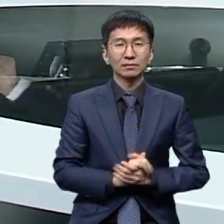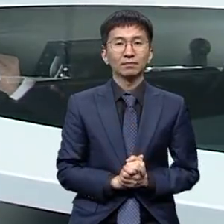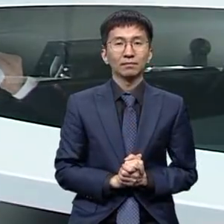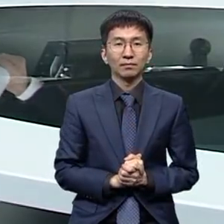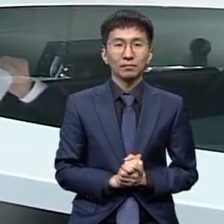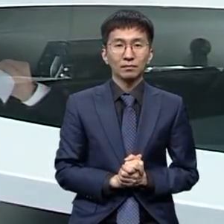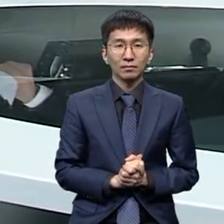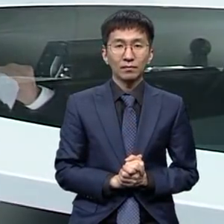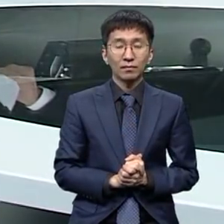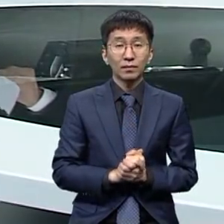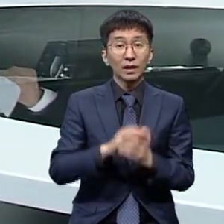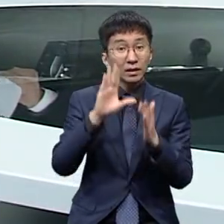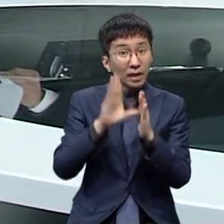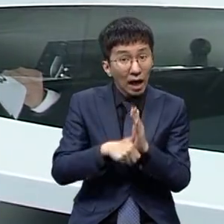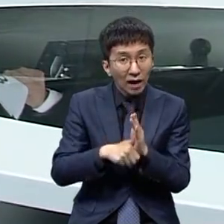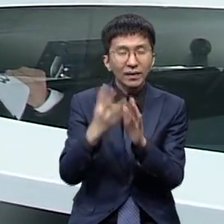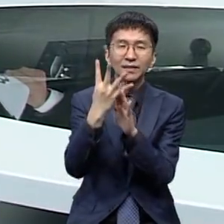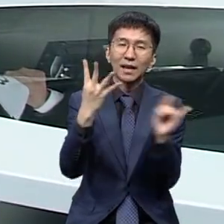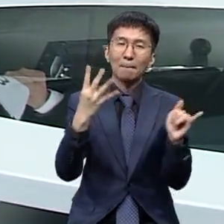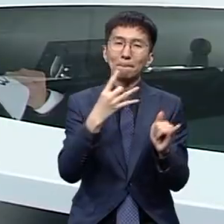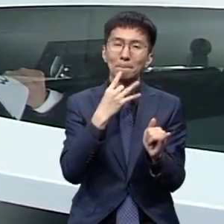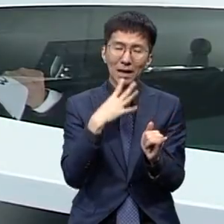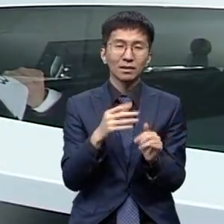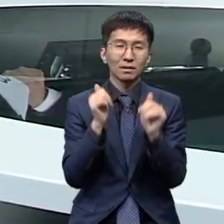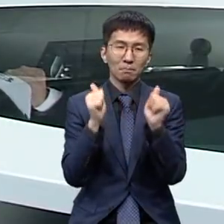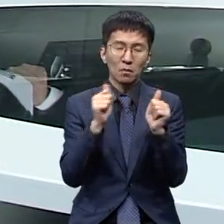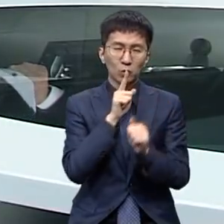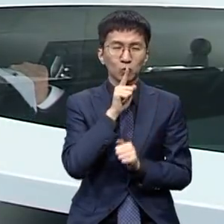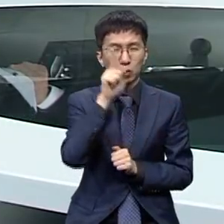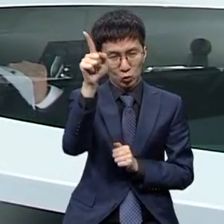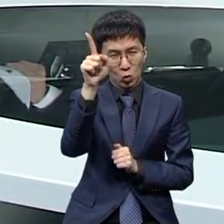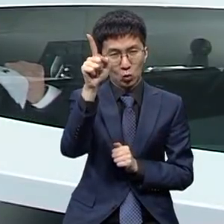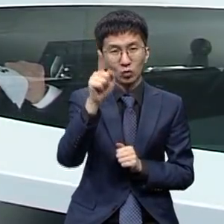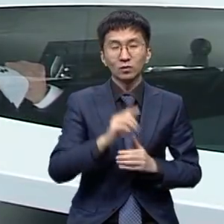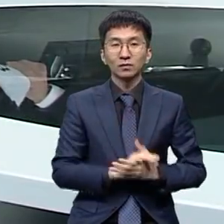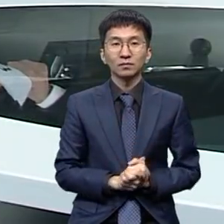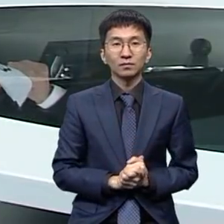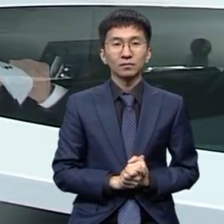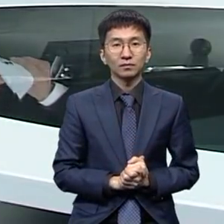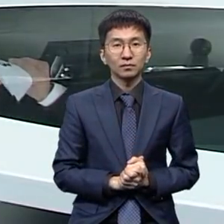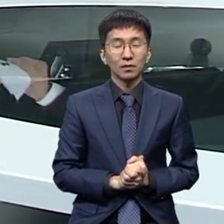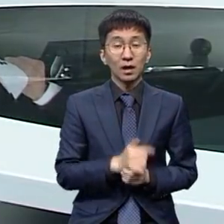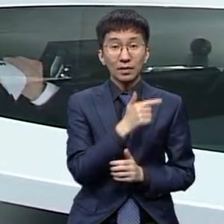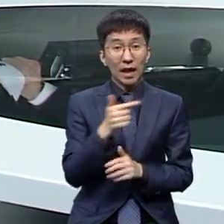(앵커) 그때는 이 할아버지를 비롯해서 4명만 소송에 참여했었고 대법원 판결이